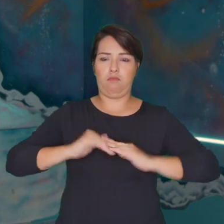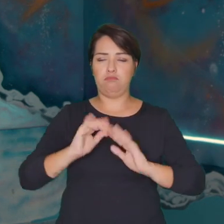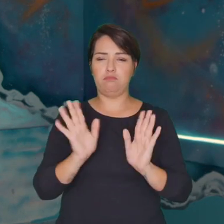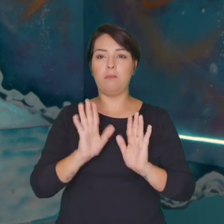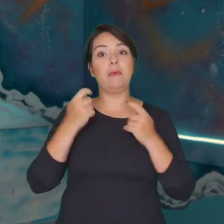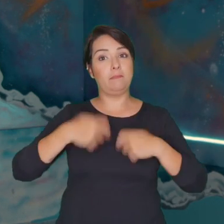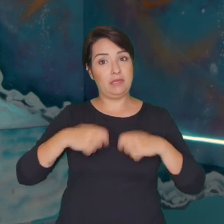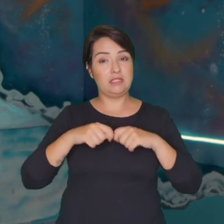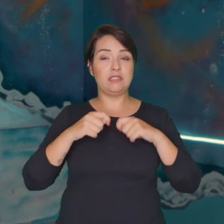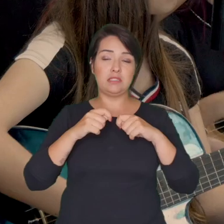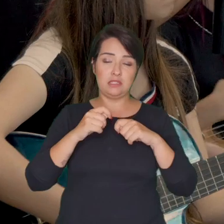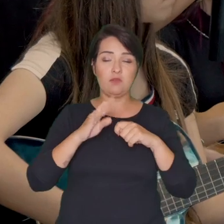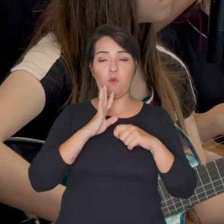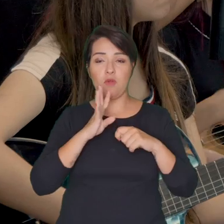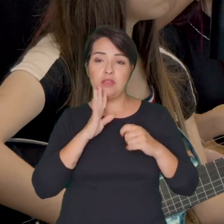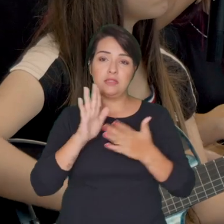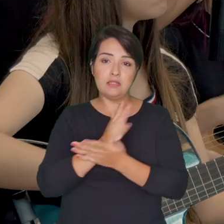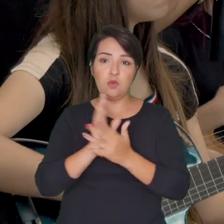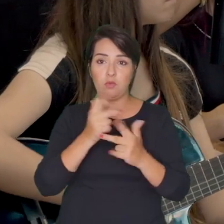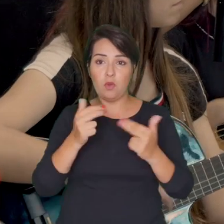algum tipo de conhecimento, principalmente tem que ter um olhar atento ao aluno.